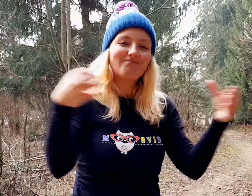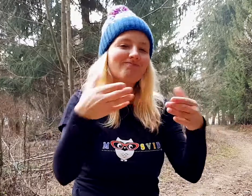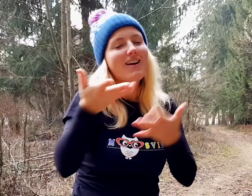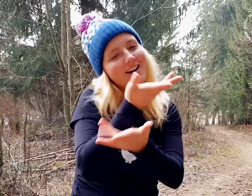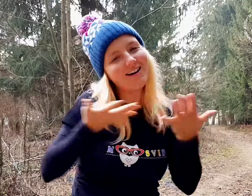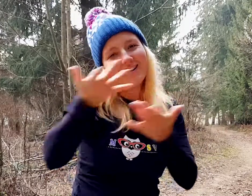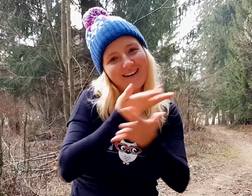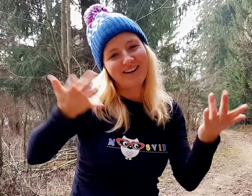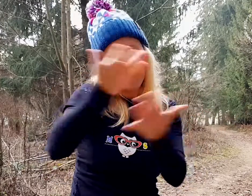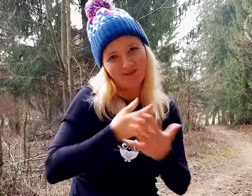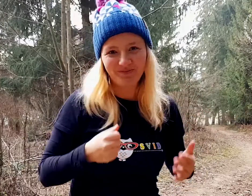In tam se bomo ob vsem tem sproščeno družili.